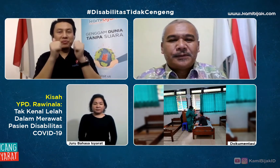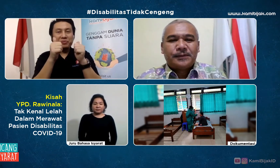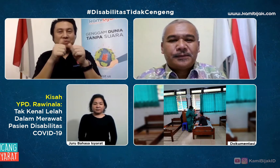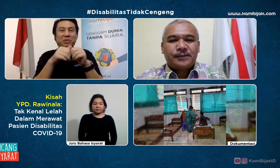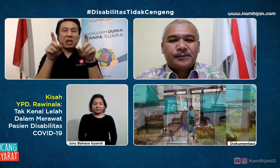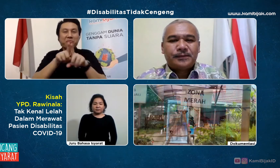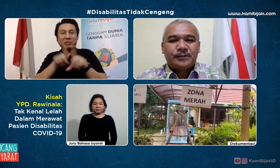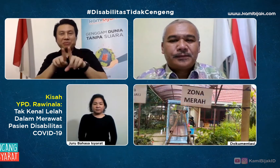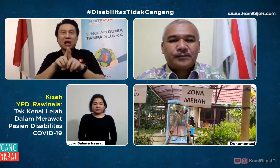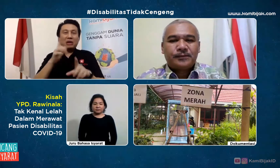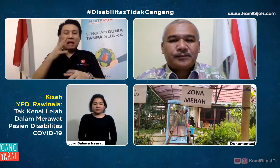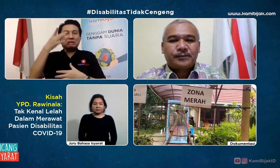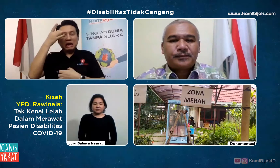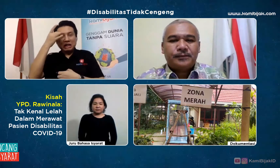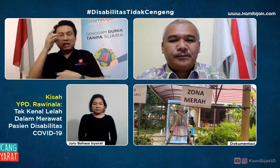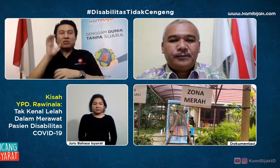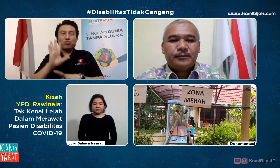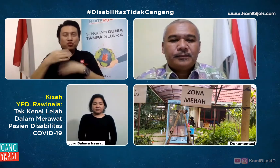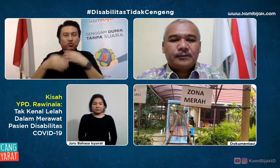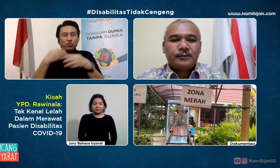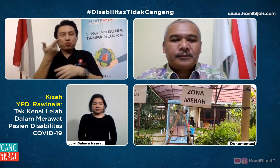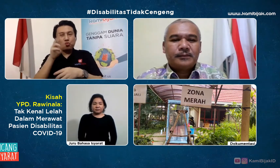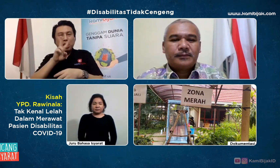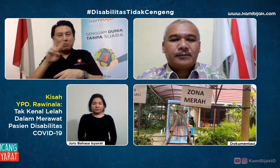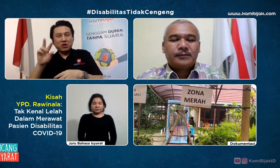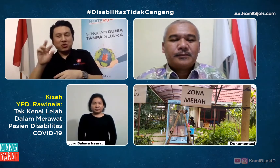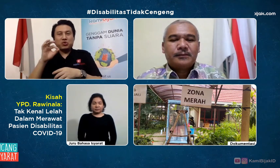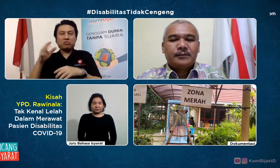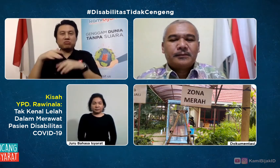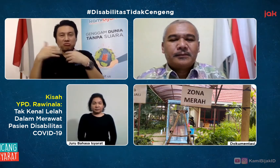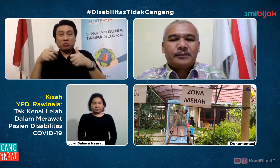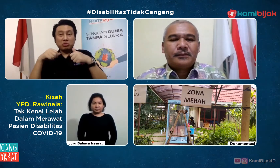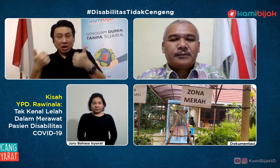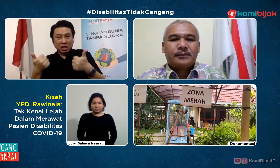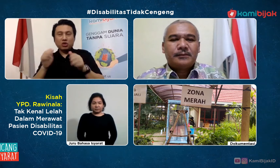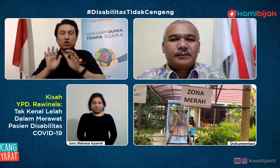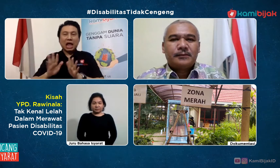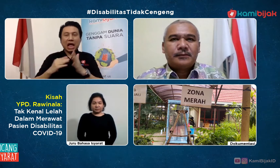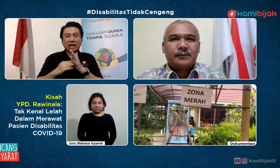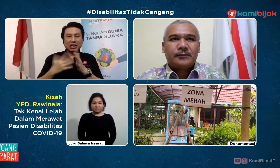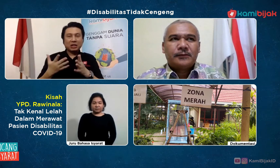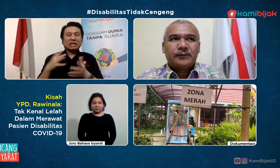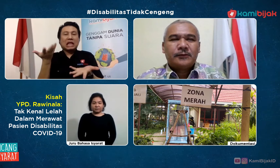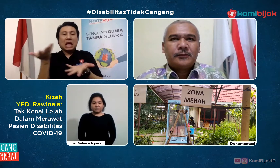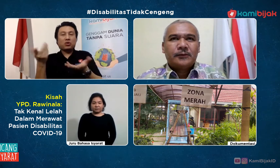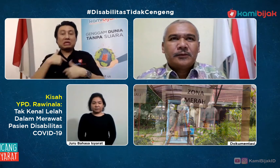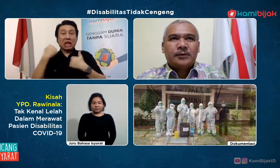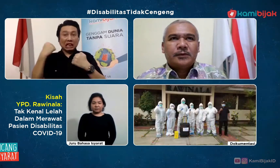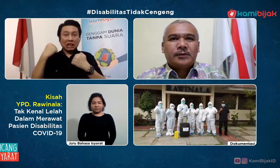Ok pendamping ada yang sakit berarti memang harus isolasi diri dulu gitu ya